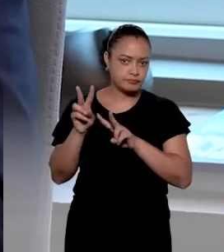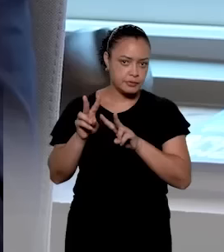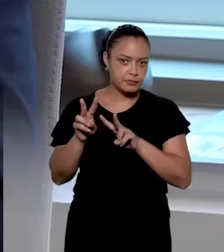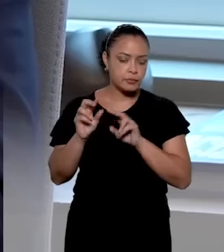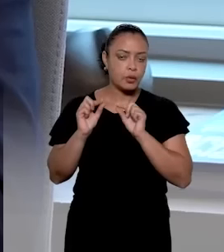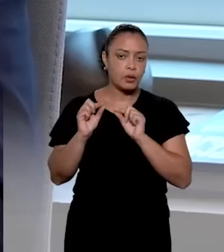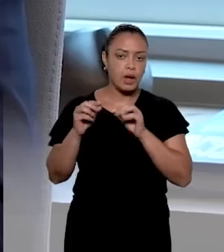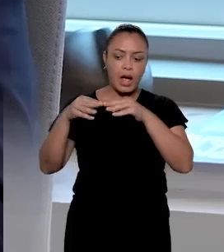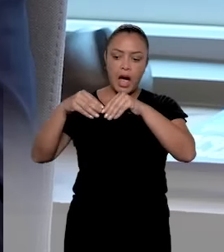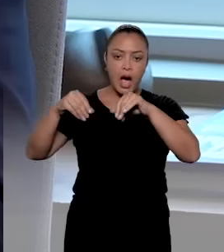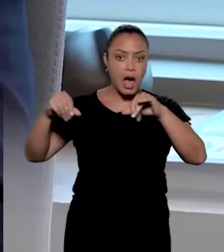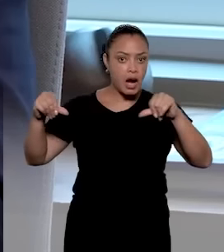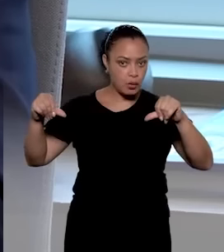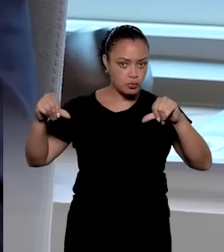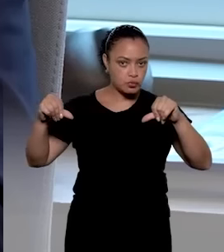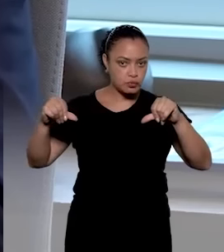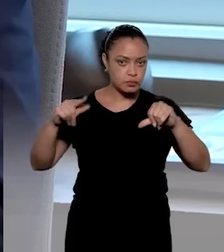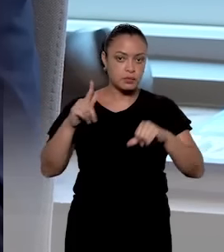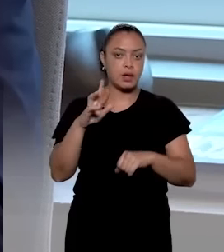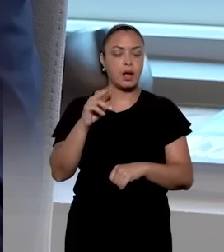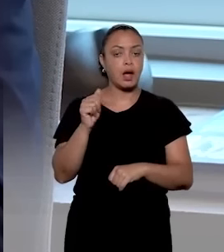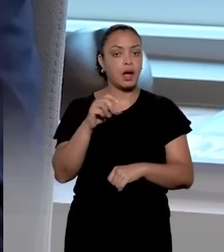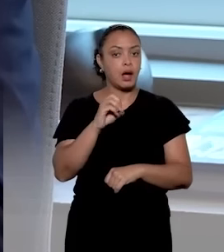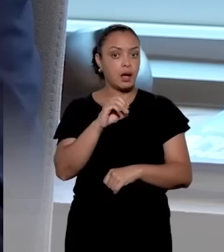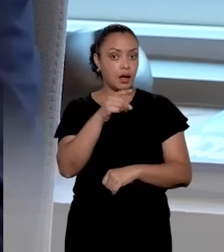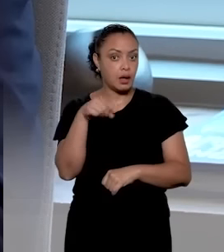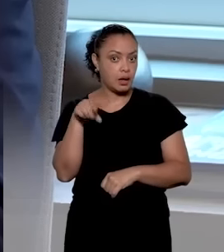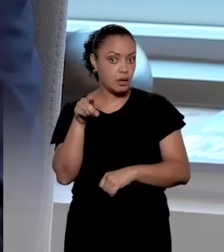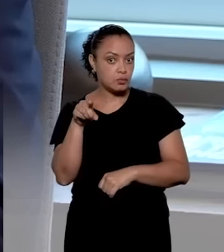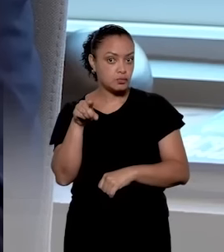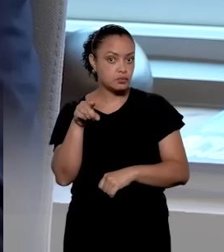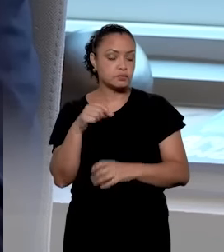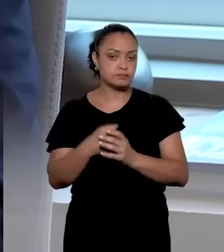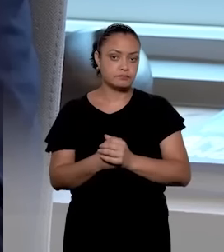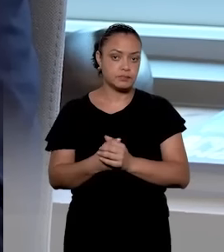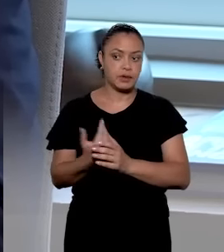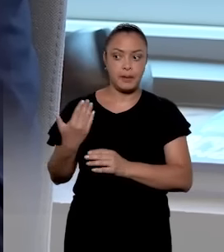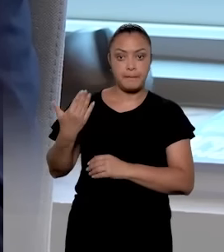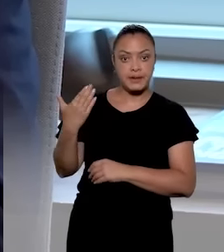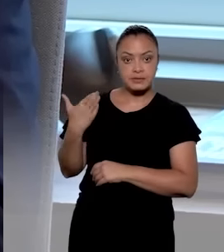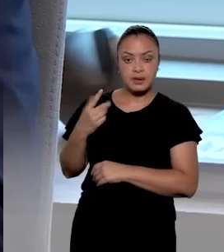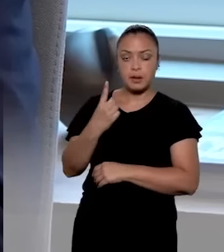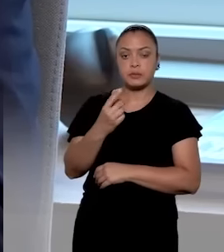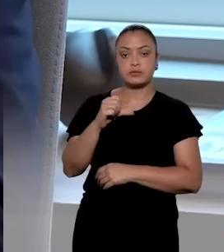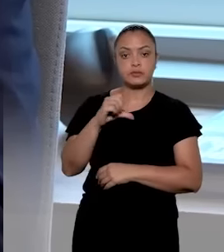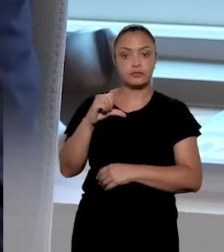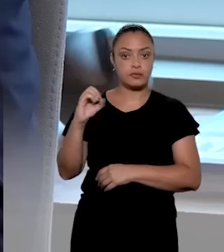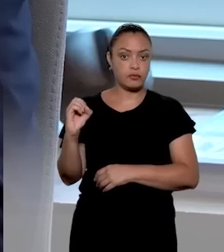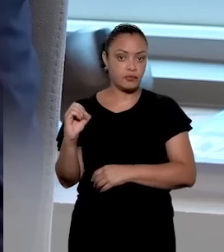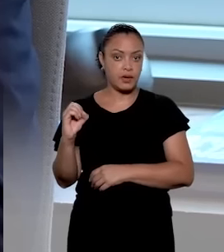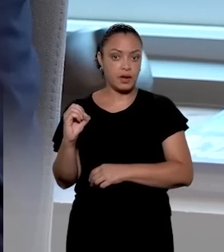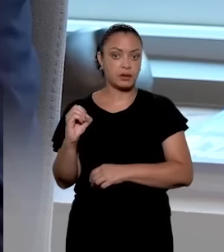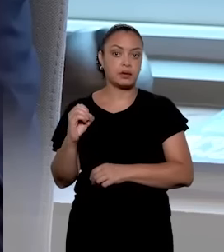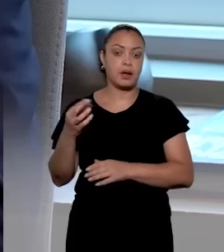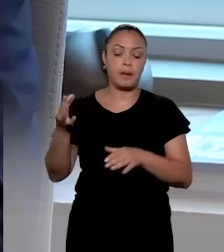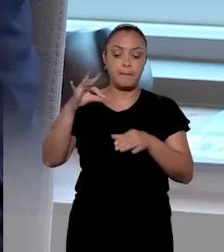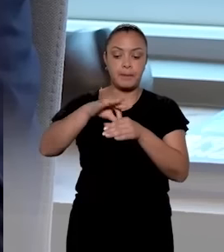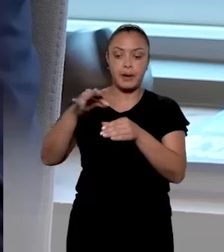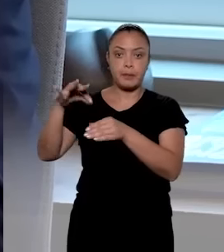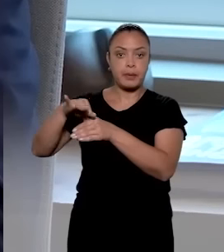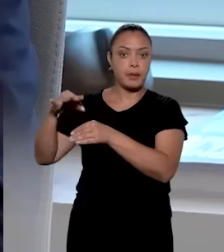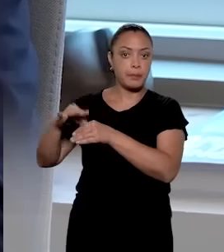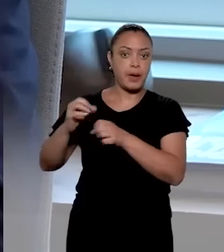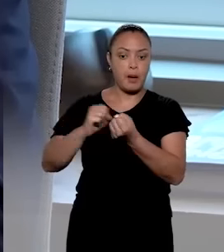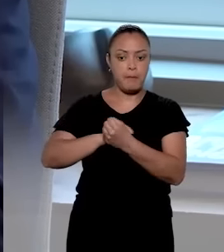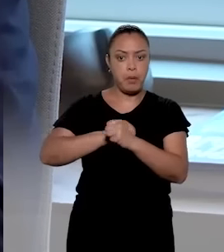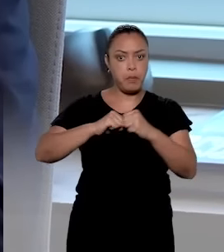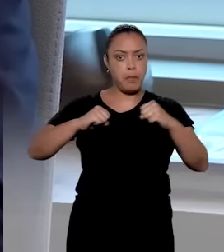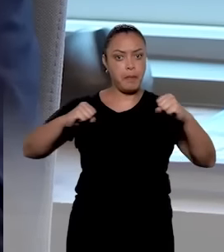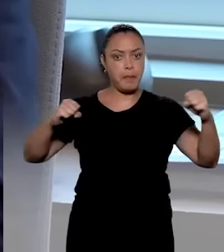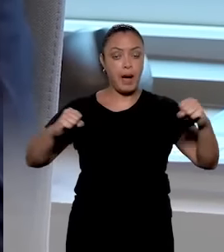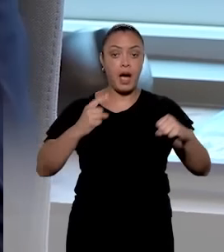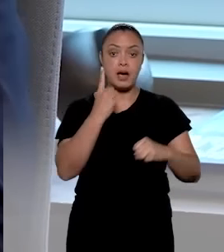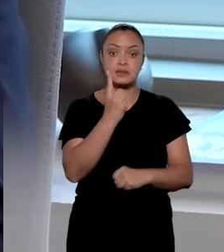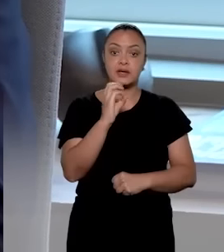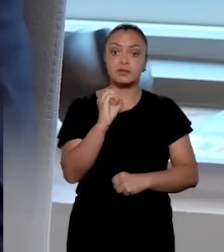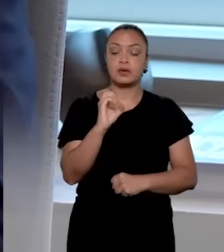Grãos, de 1990 para cá, a área plantada com grãos no Brasil cresceu 108%, dobrou nesses